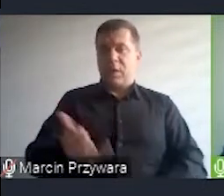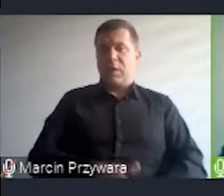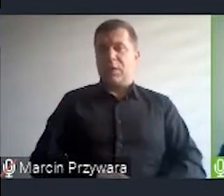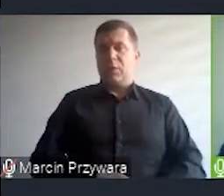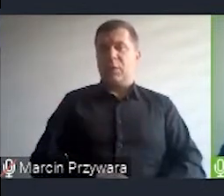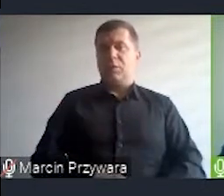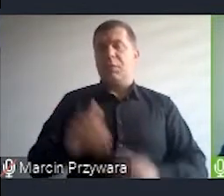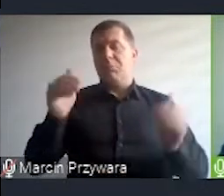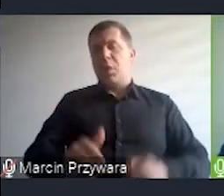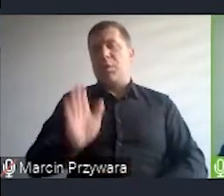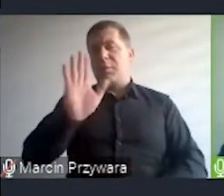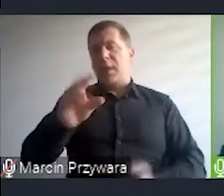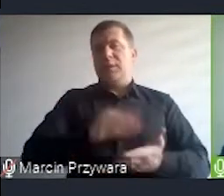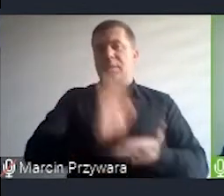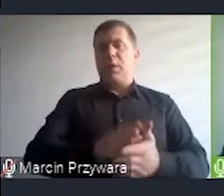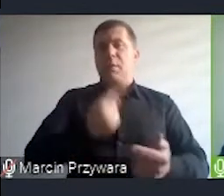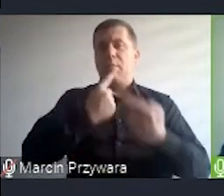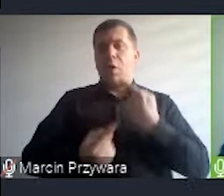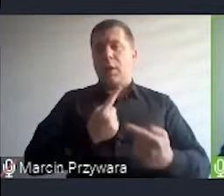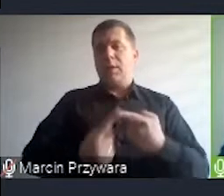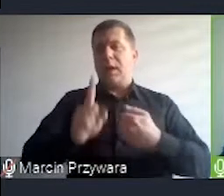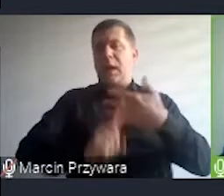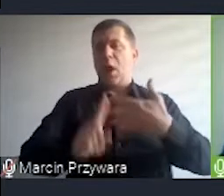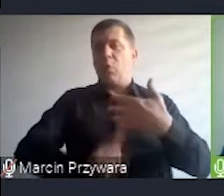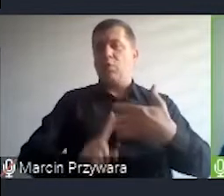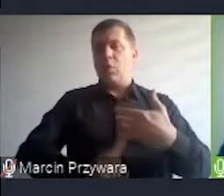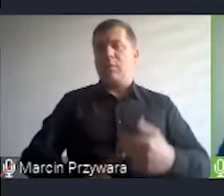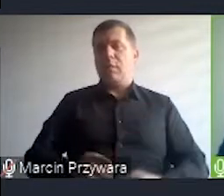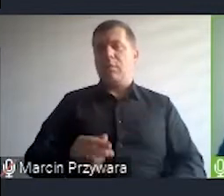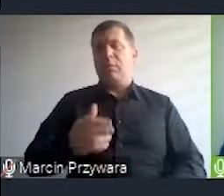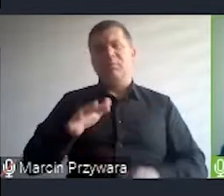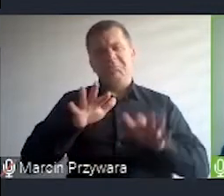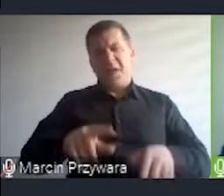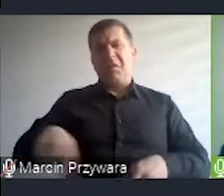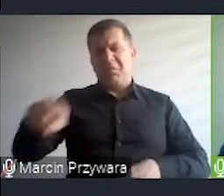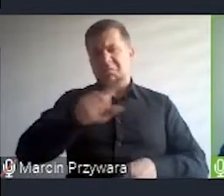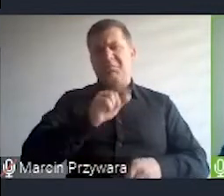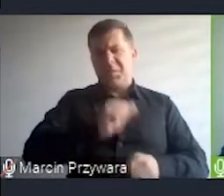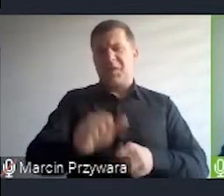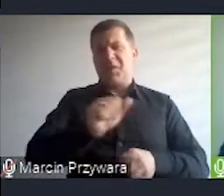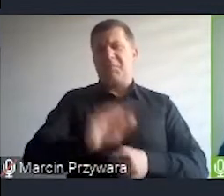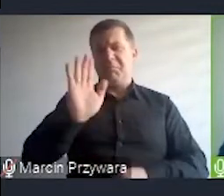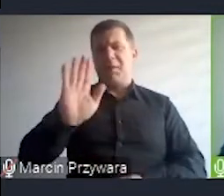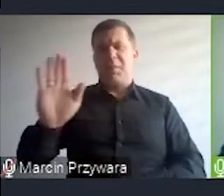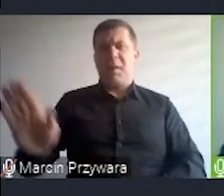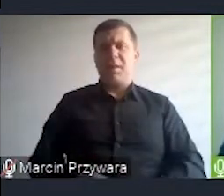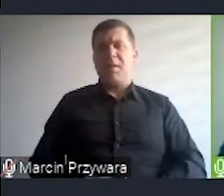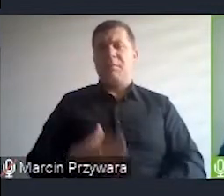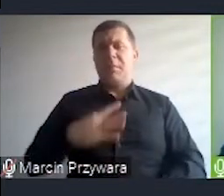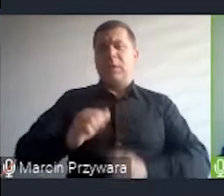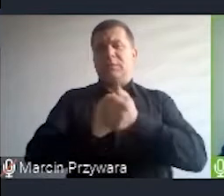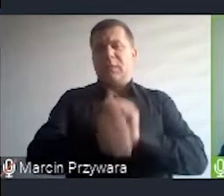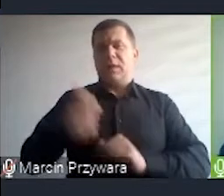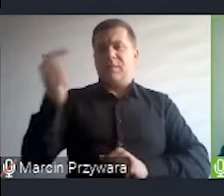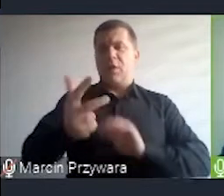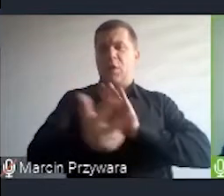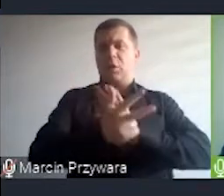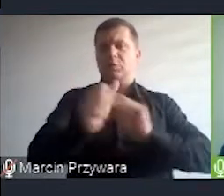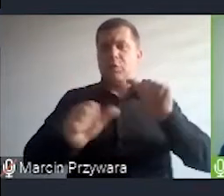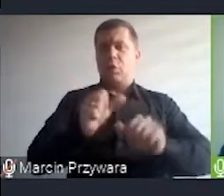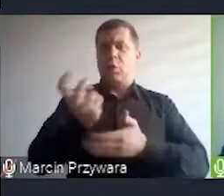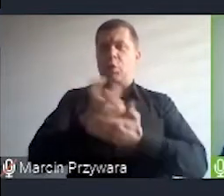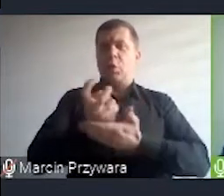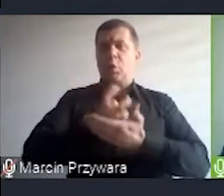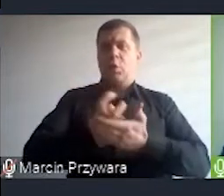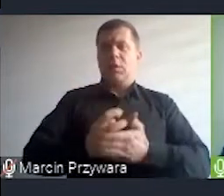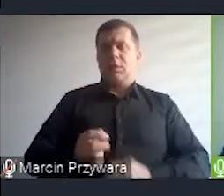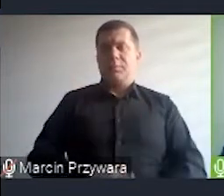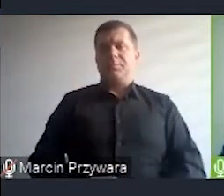Czyli możecie mieć zapisane w polityce rachunkowości i niejeden podmiot tak ma, pomimo że była zmiana w 2018 roku w lutym, z tego co pamiętam.